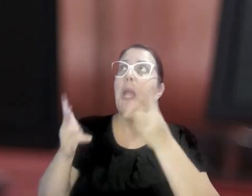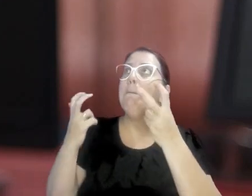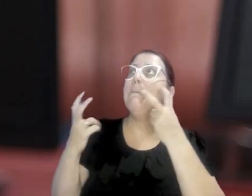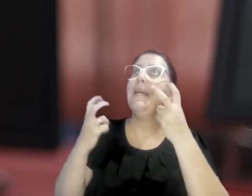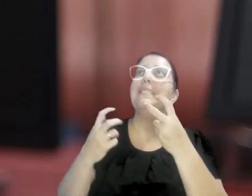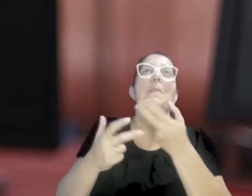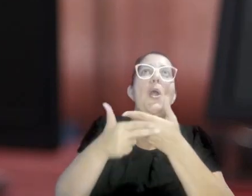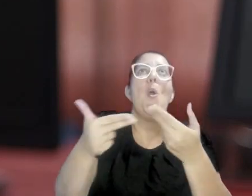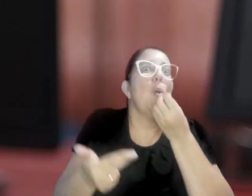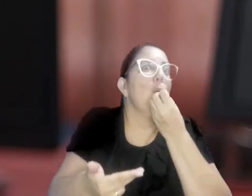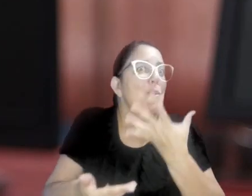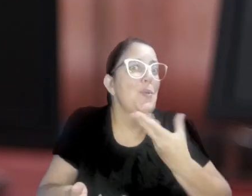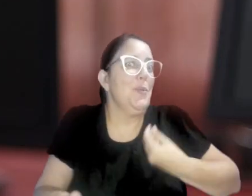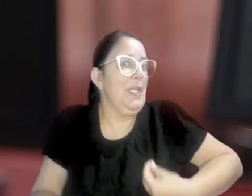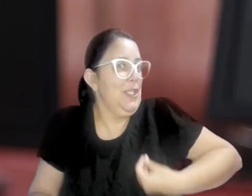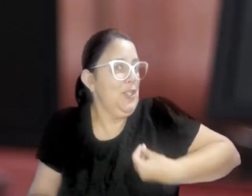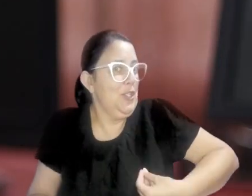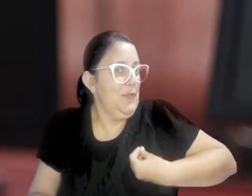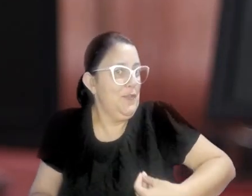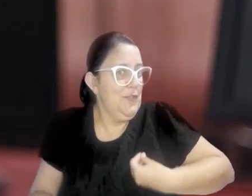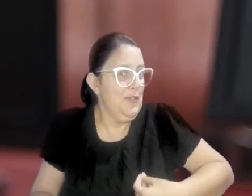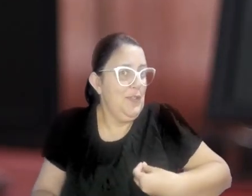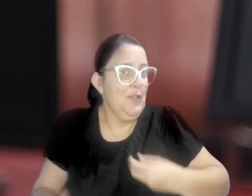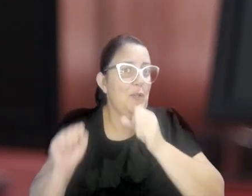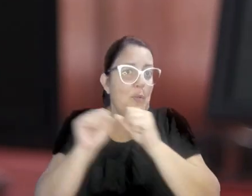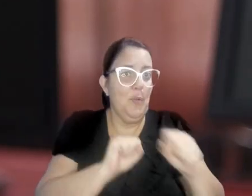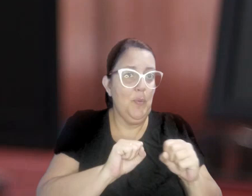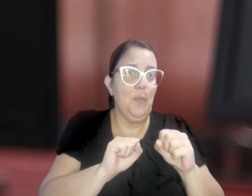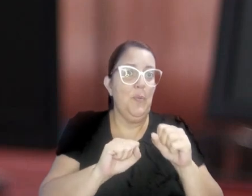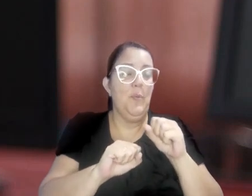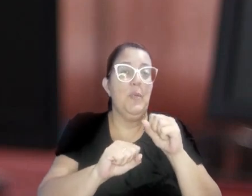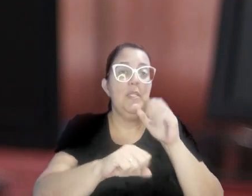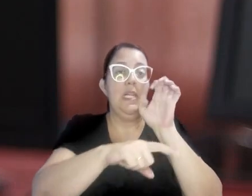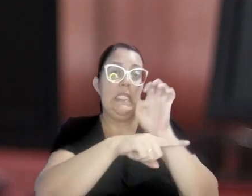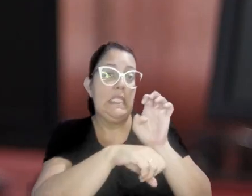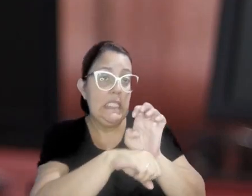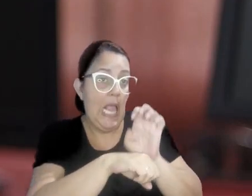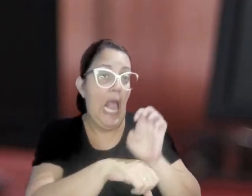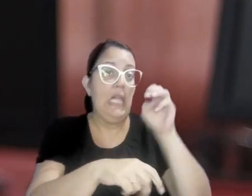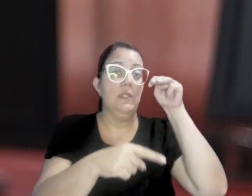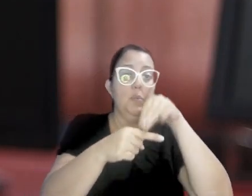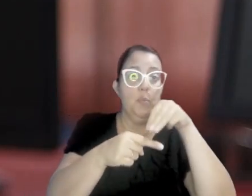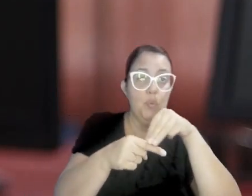Porque a gente vivencia, tanto do ponto de vista do poder Executivo Federal, principalmente,